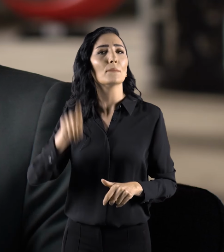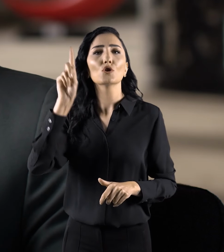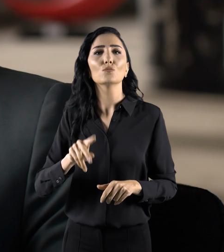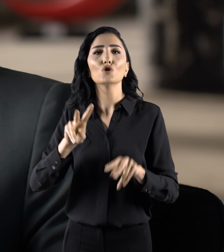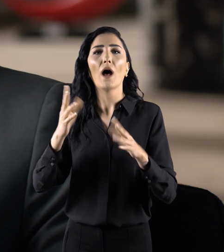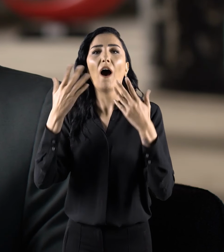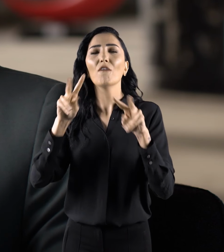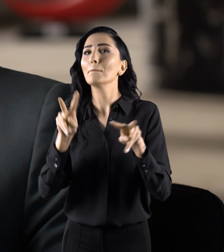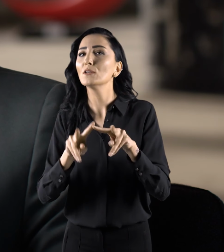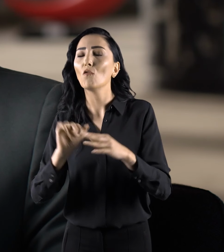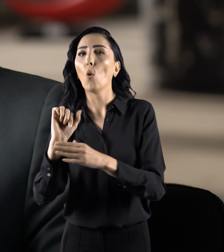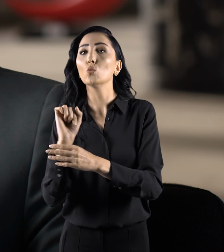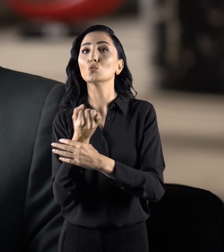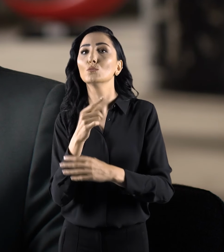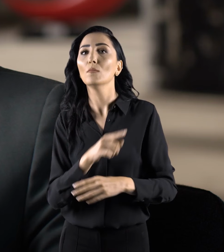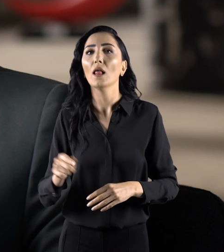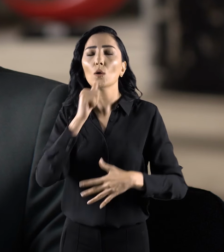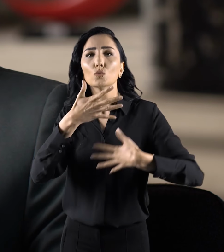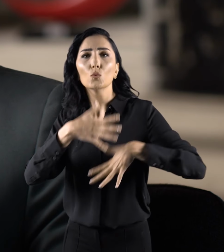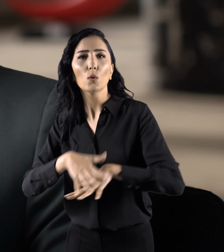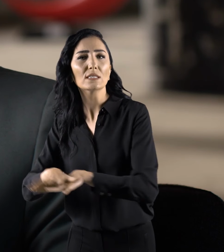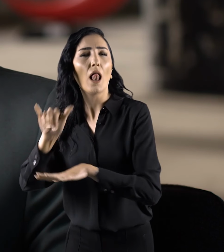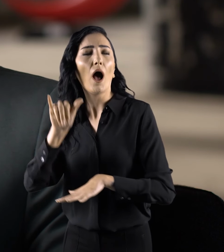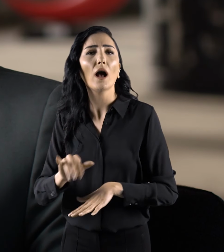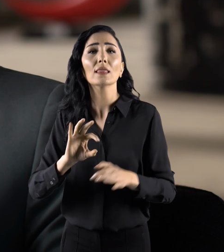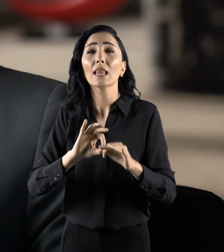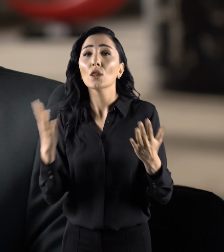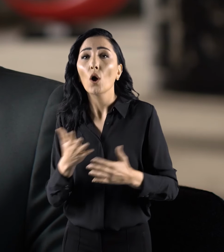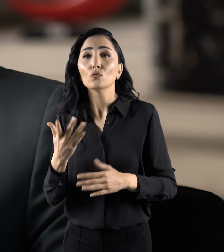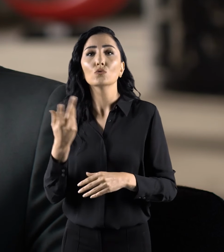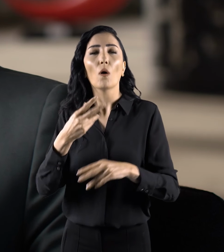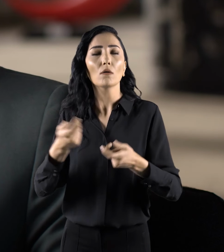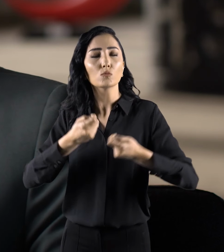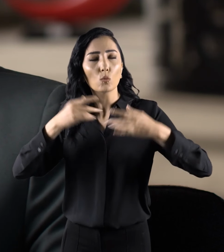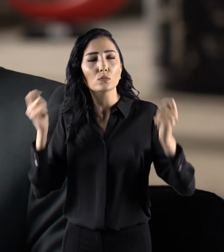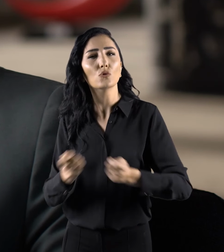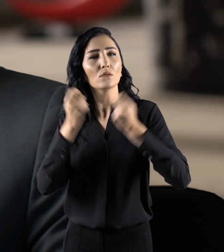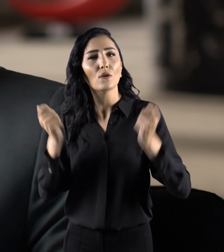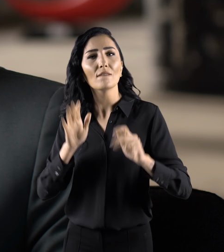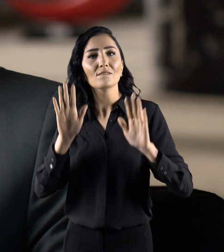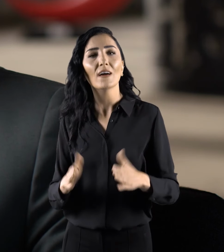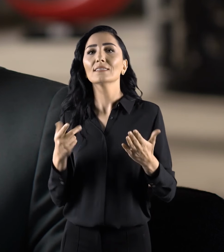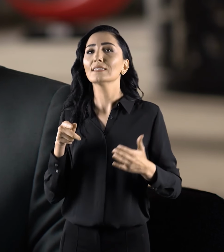Günümüzde meteorologlar ve uzmanlar sel hakkında ne kadar çok canhıraş çalışsalar da